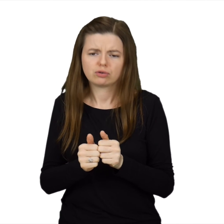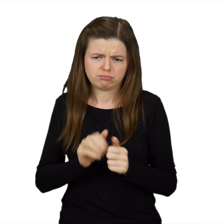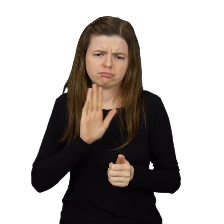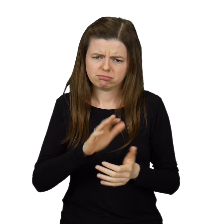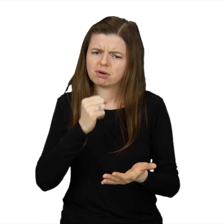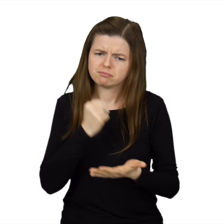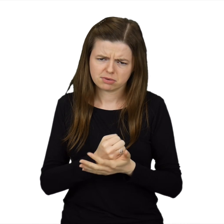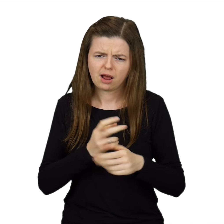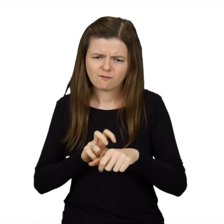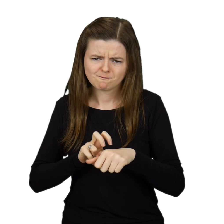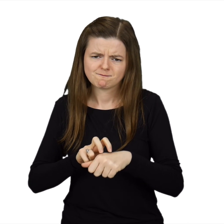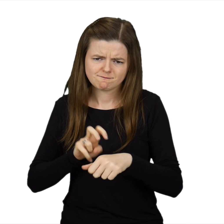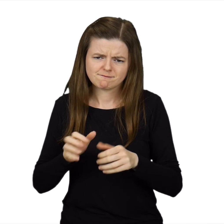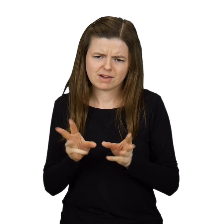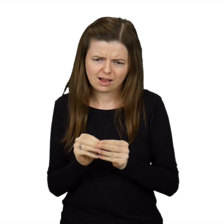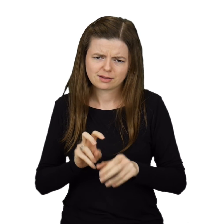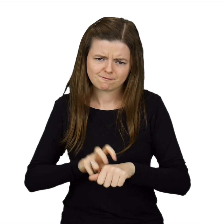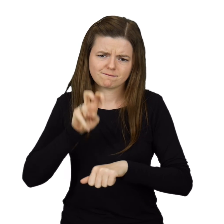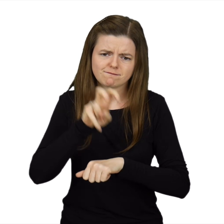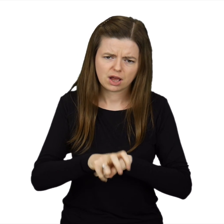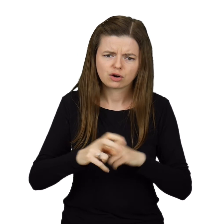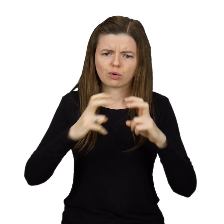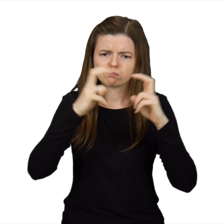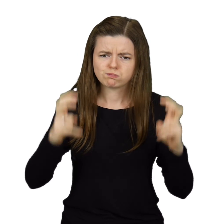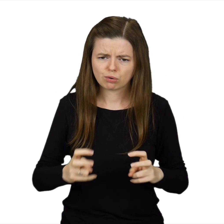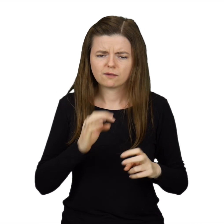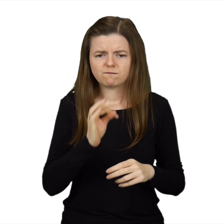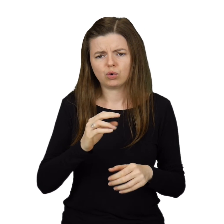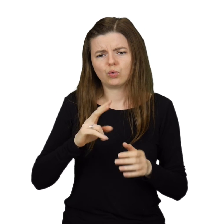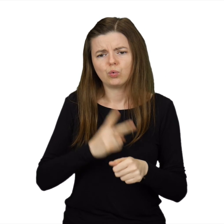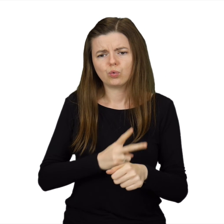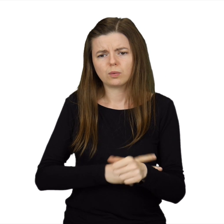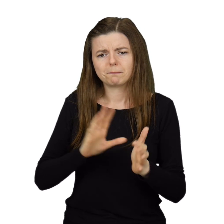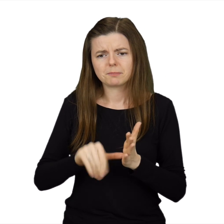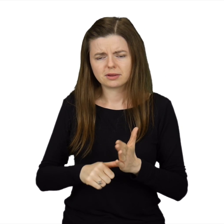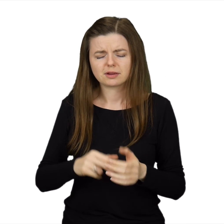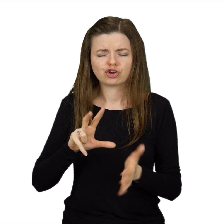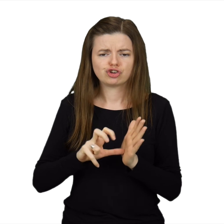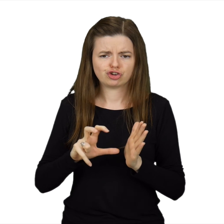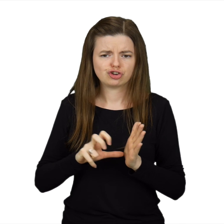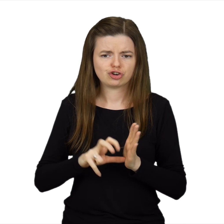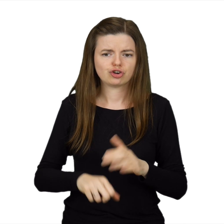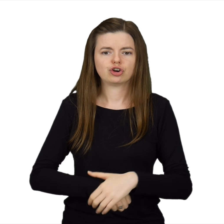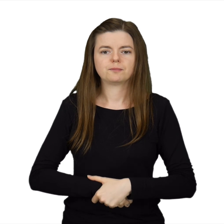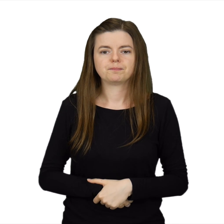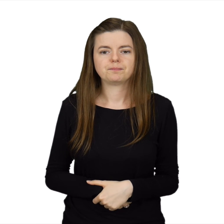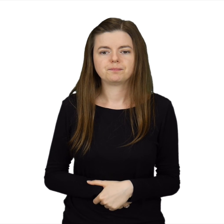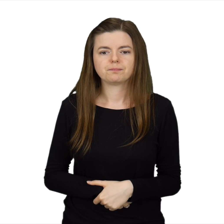ma prawo wstępu do budynków Urzędu Miejskiego w Giżycku.